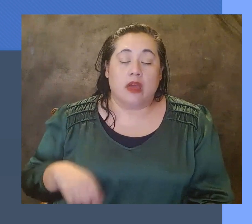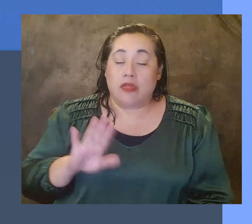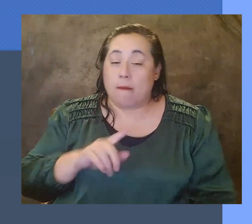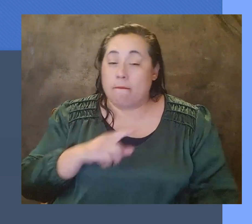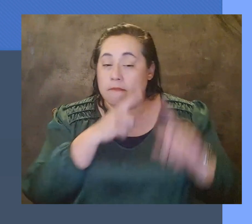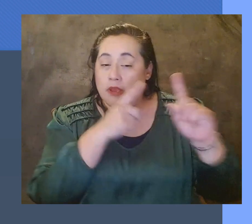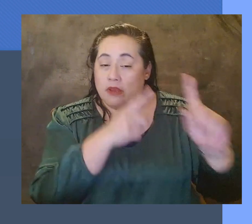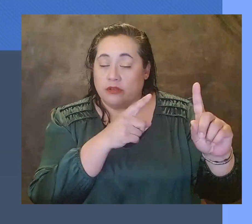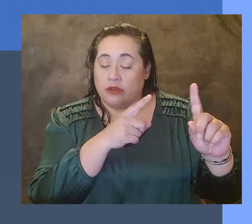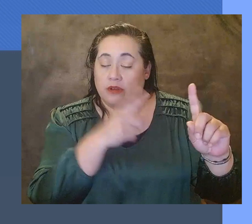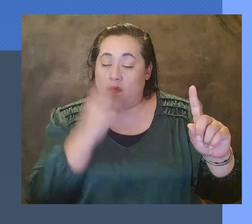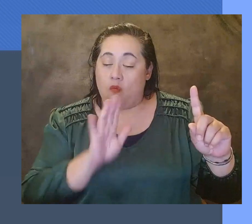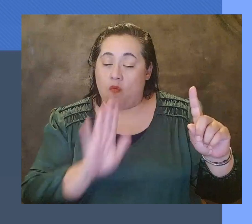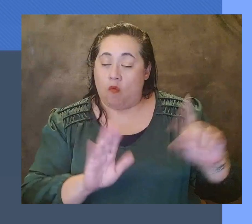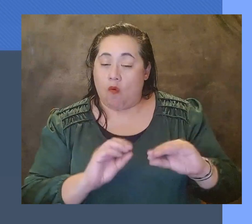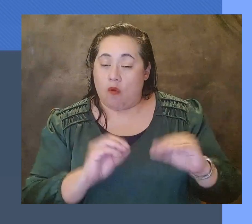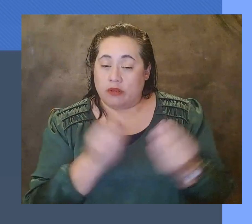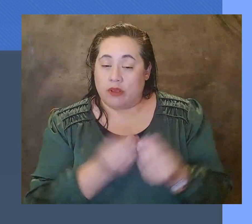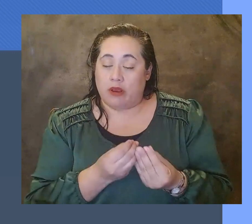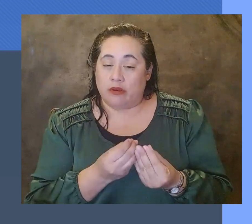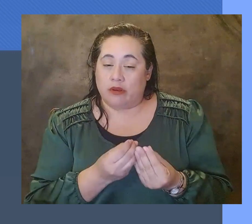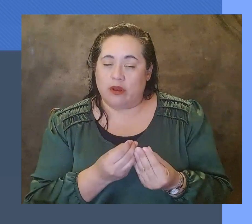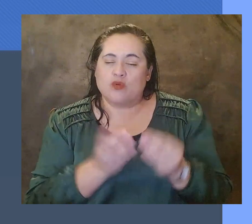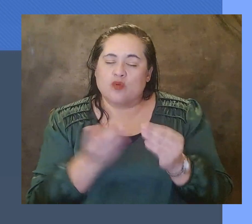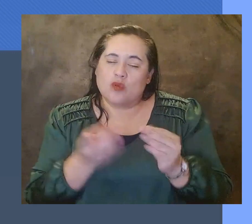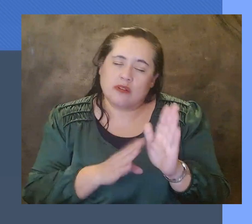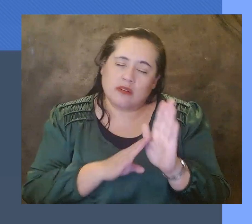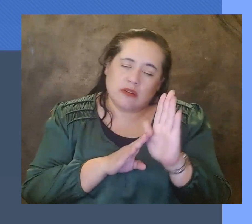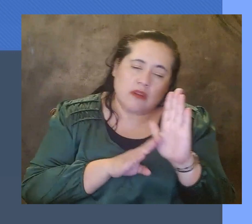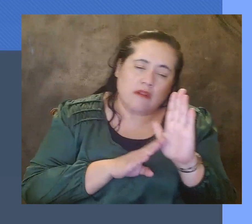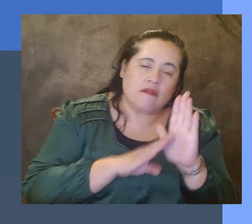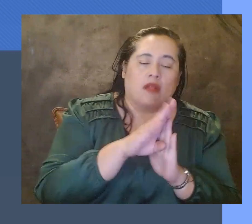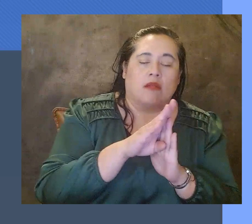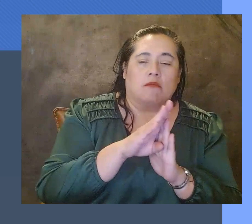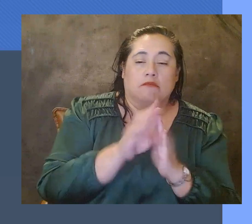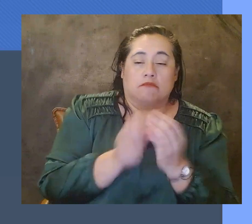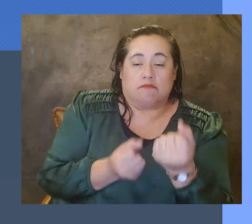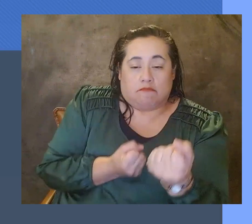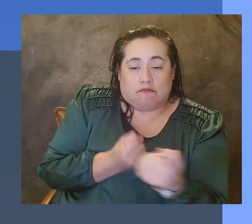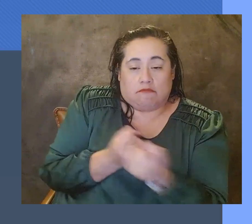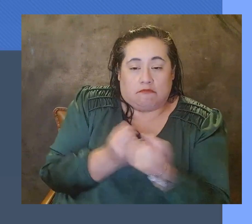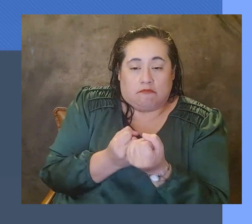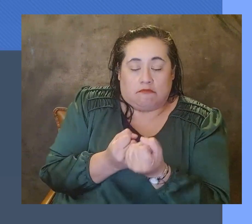La misión de la organización es desarrollar, patrocinar, promover,